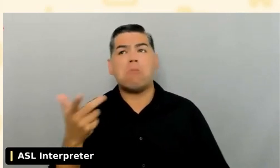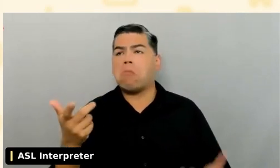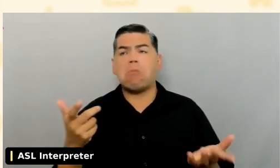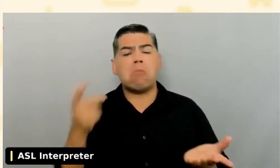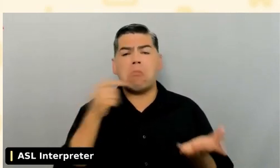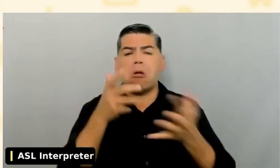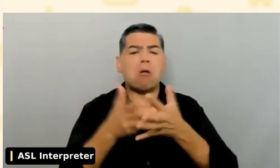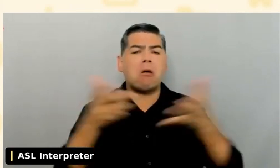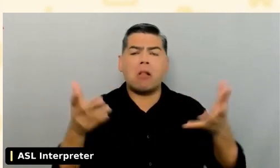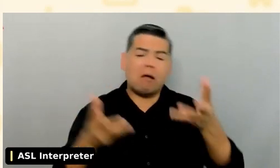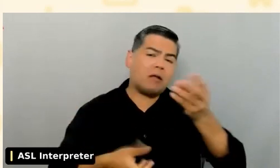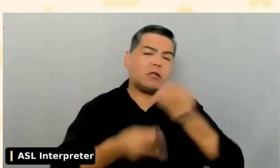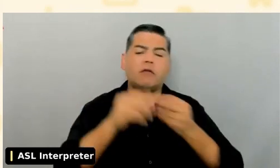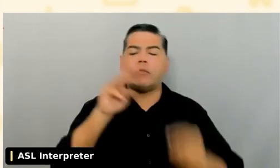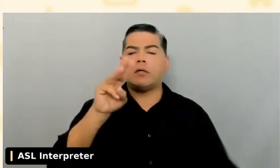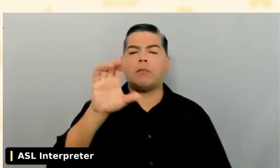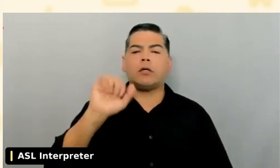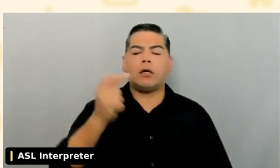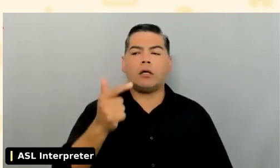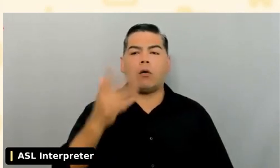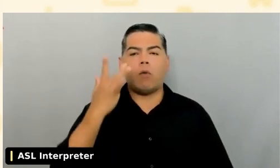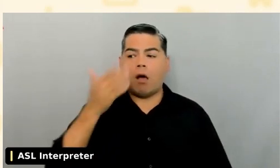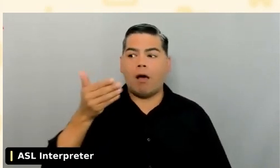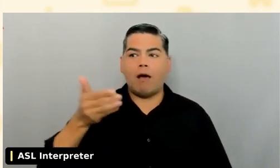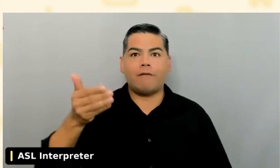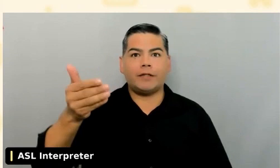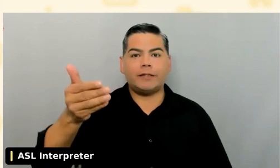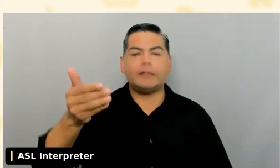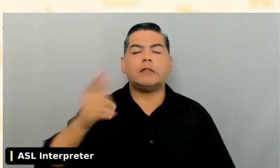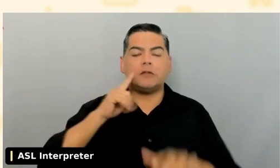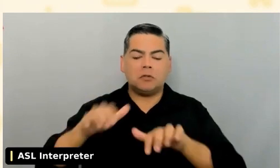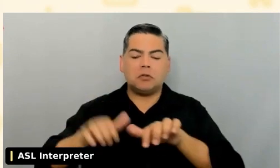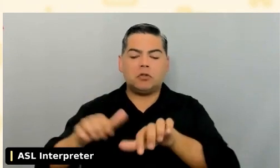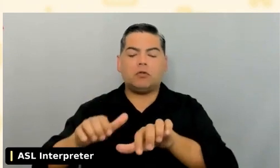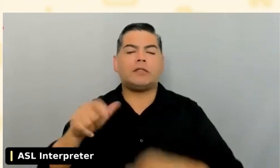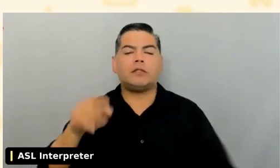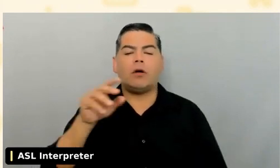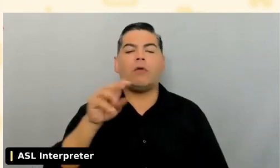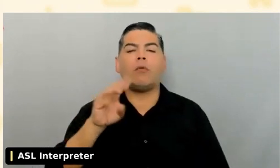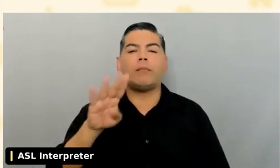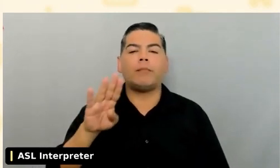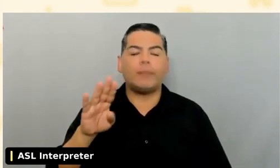que WCAG porque tú muy a menudo por hacer las verificaciones de las guías de accesibilidad del contenido web,